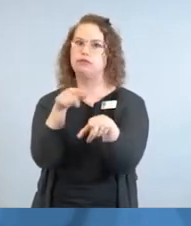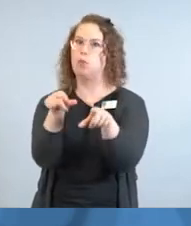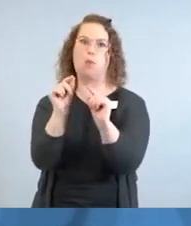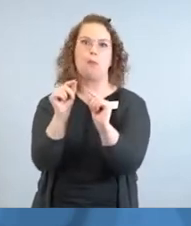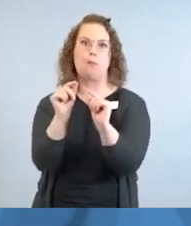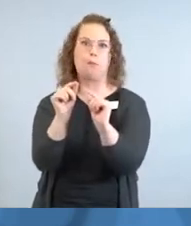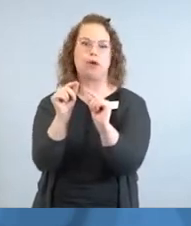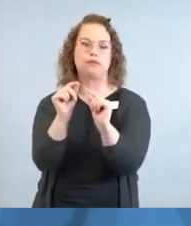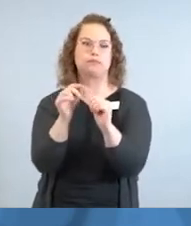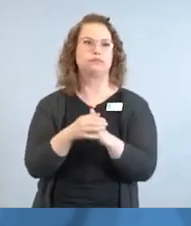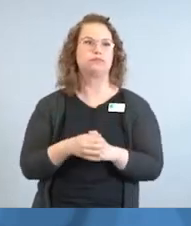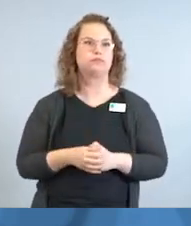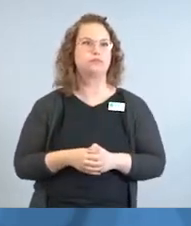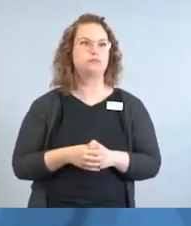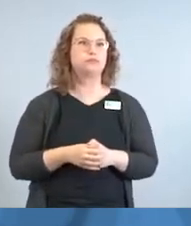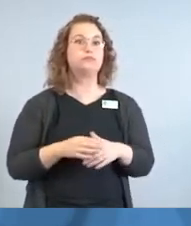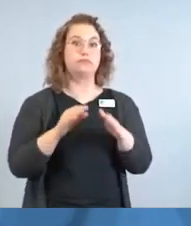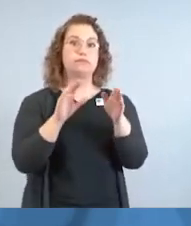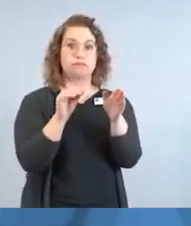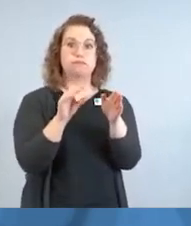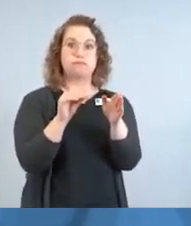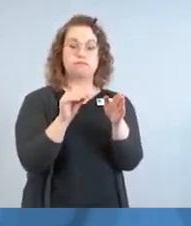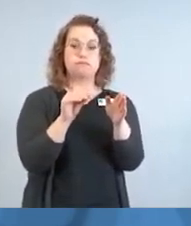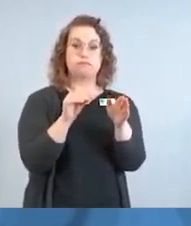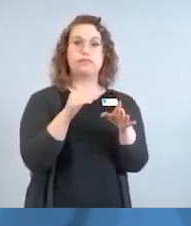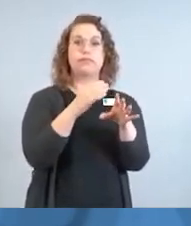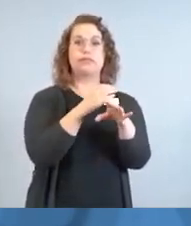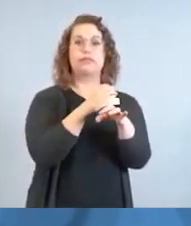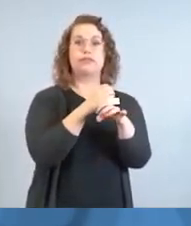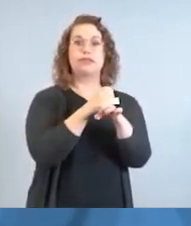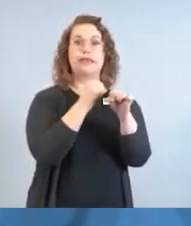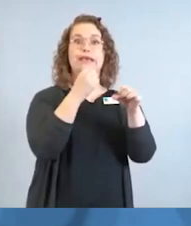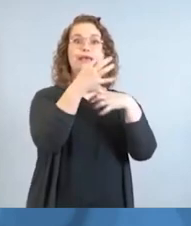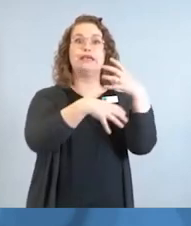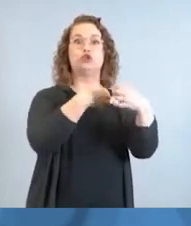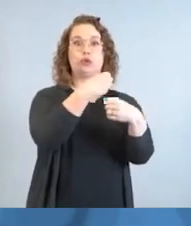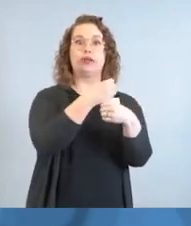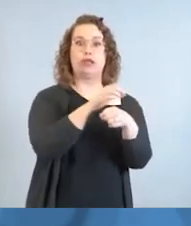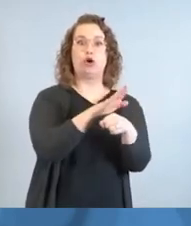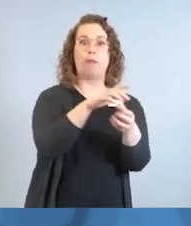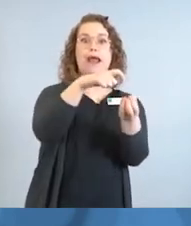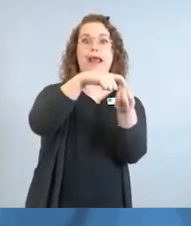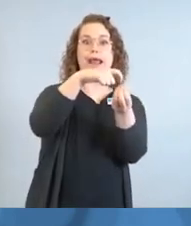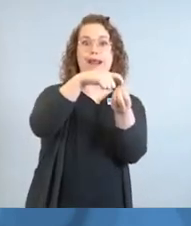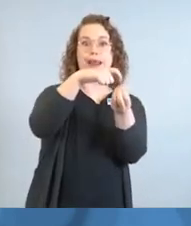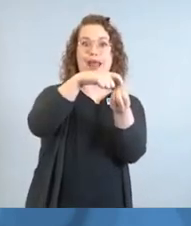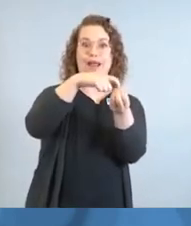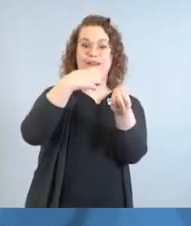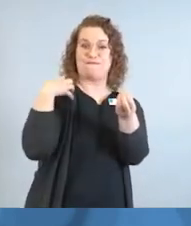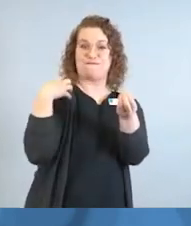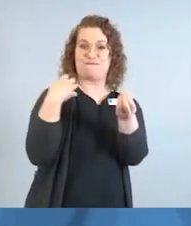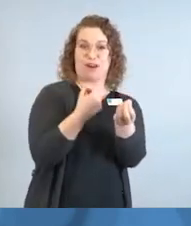Itse asiassa Iso-Britannian lääkeviranomainen sanoo nettisivuillaan, että kaikki reaktiot ovat olleet ensimmäisen rokoteannoksen jälkeen.